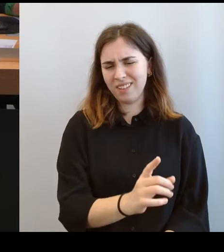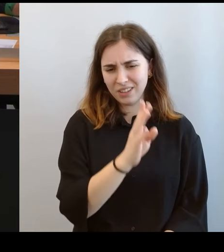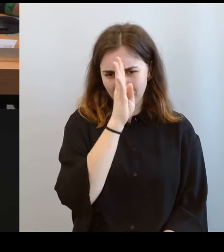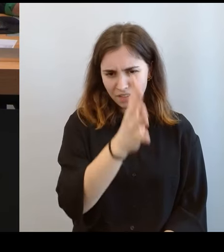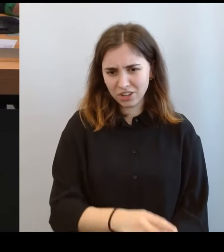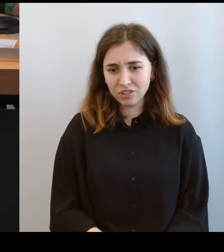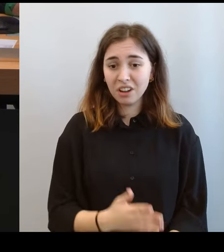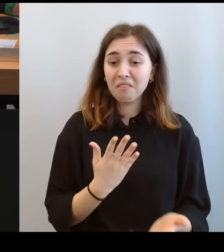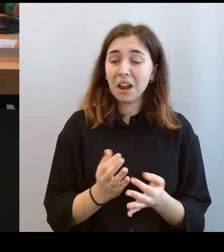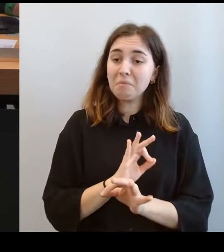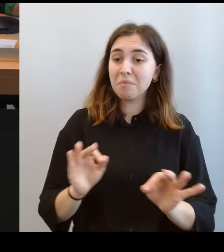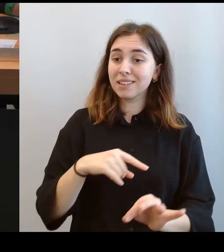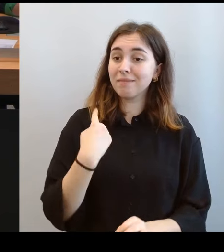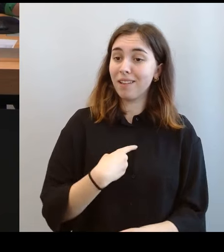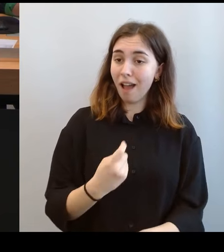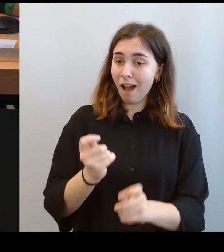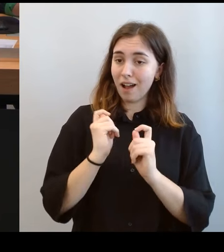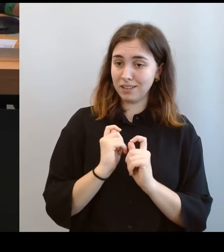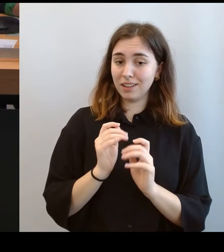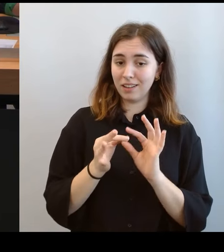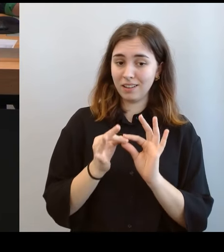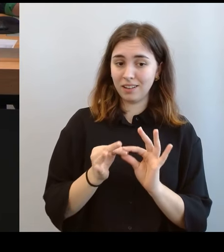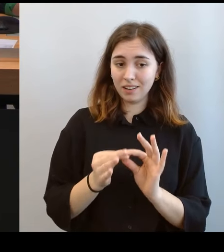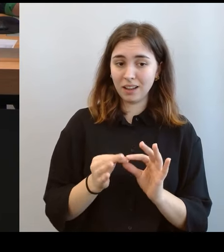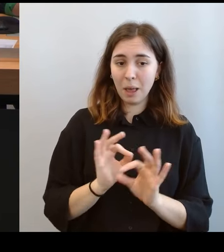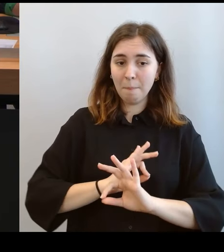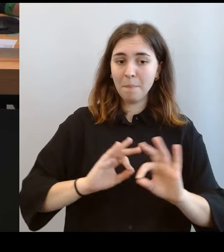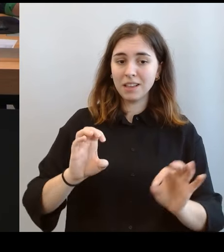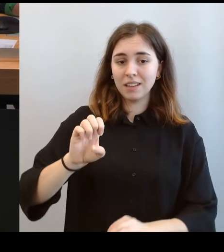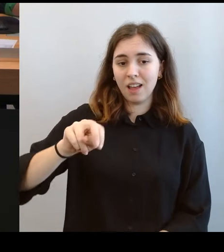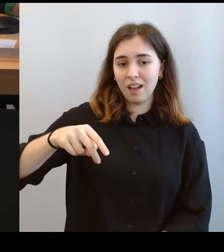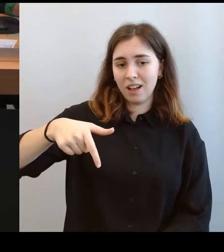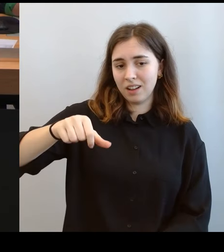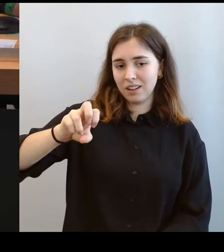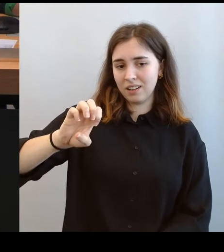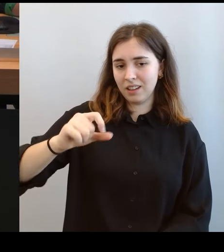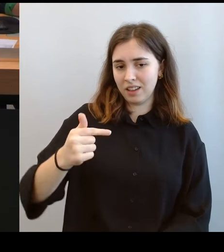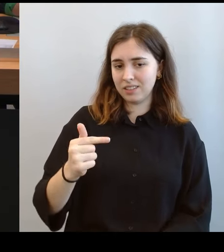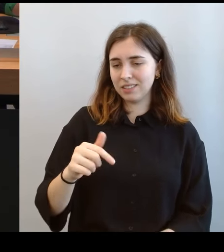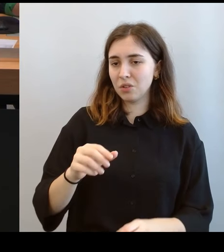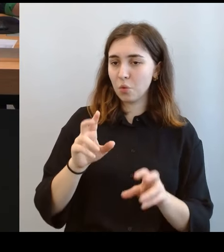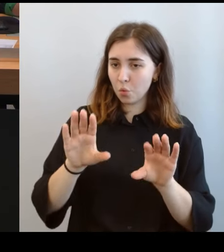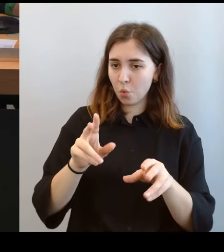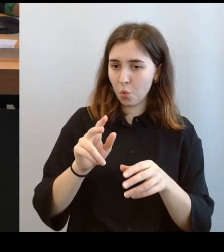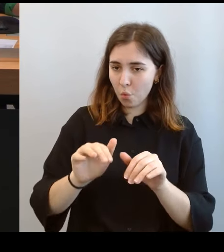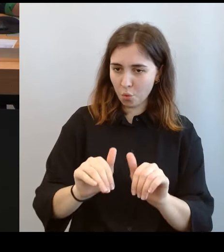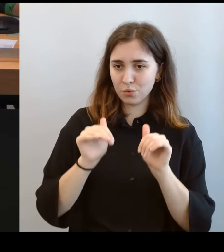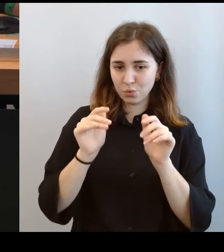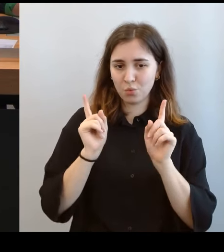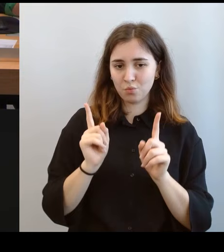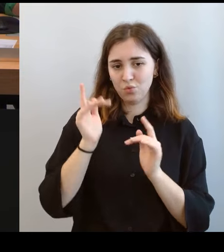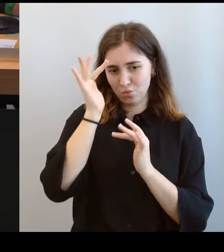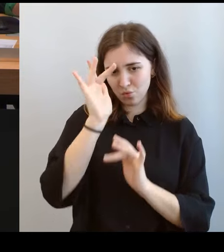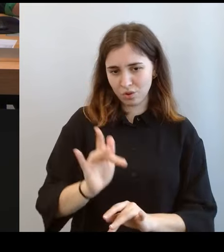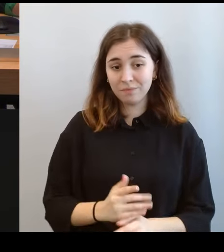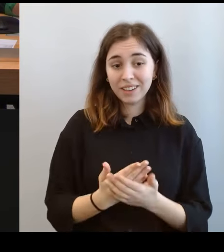einer Enquetekommission zuzustimmen. Einer der Punkte lautet nämlich, Zitat mit Erlaubnis der Präsidentin "Untersuchung der